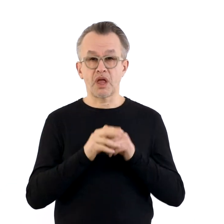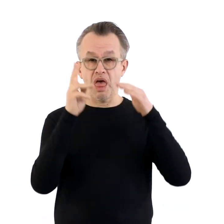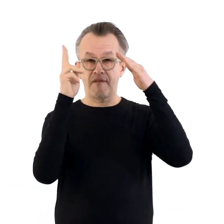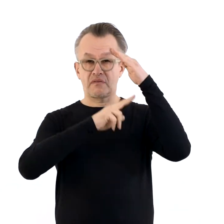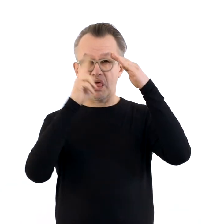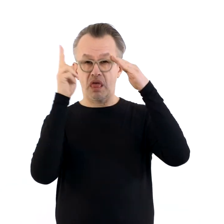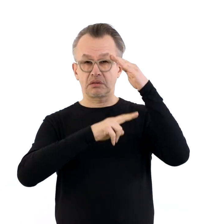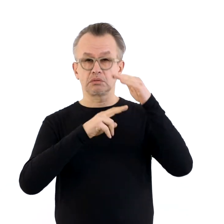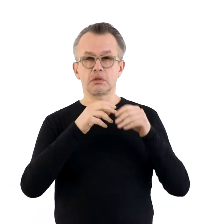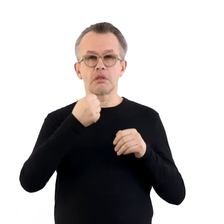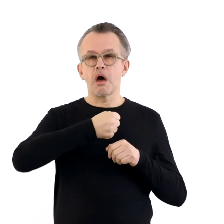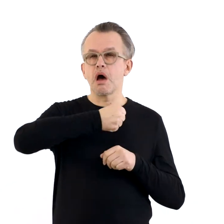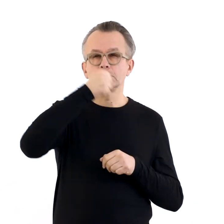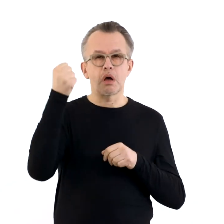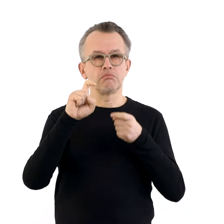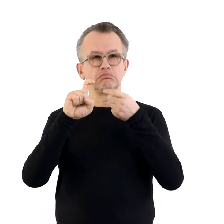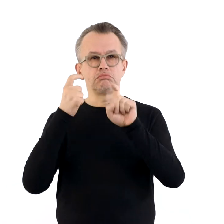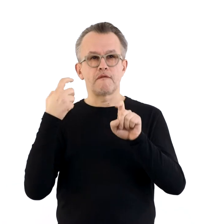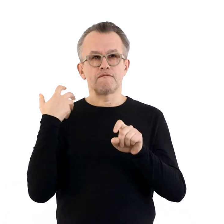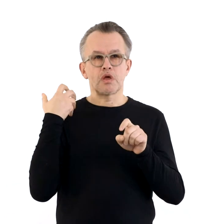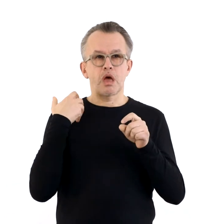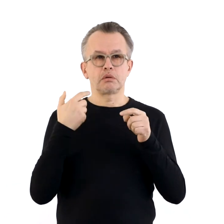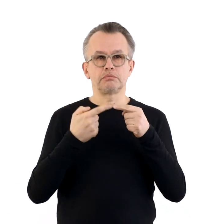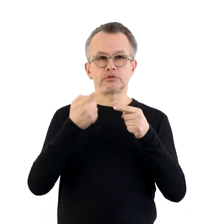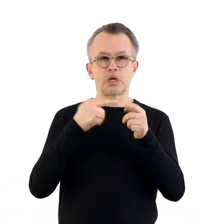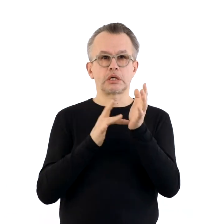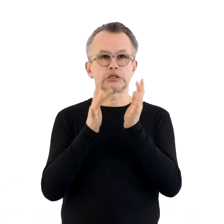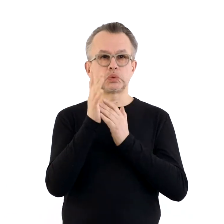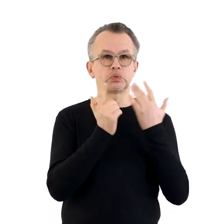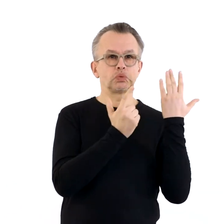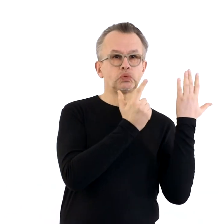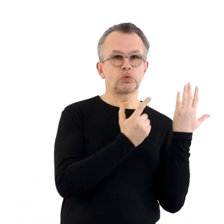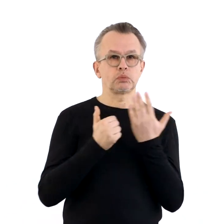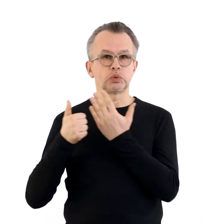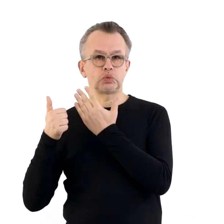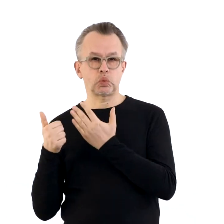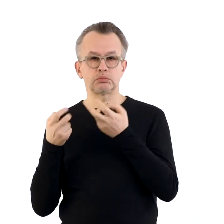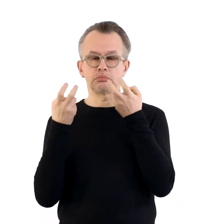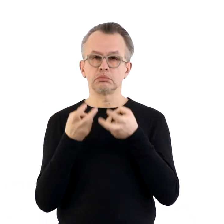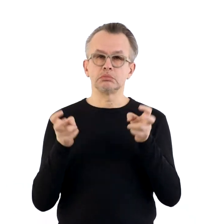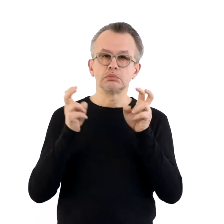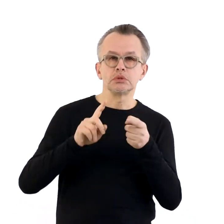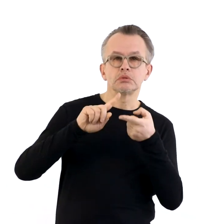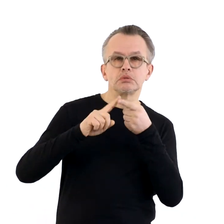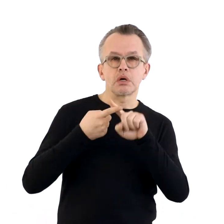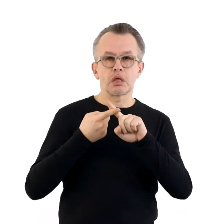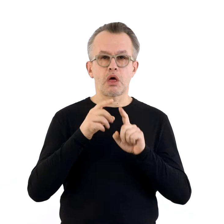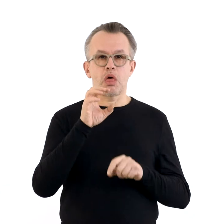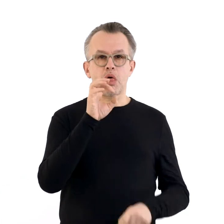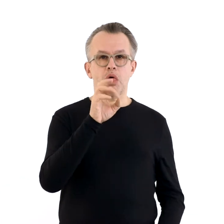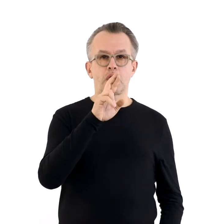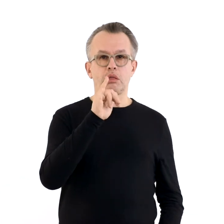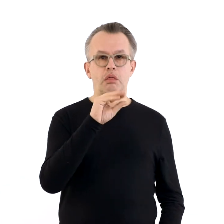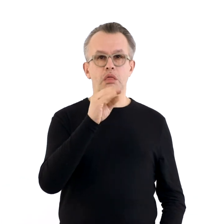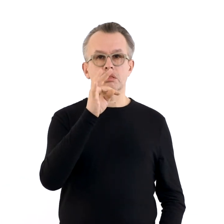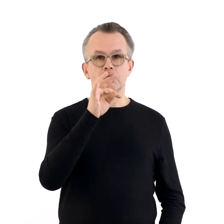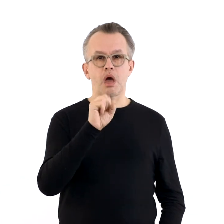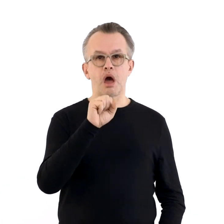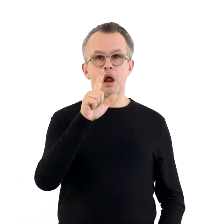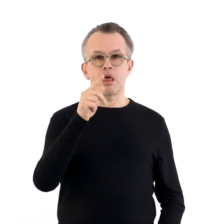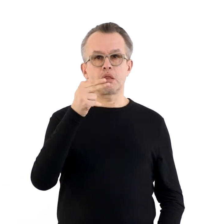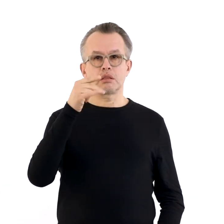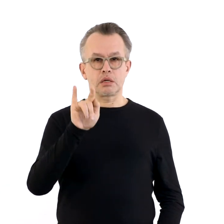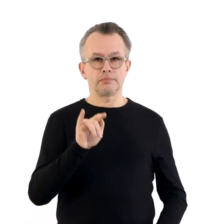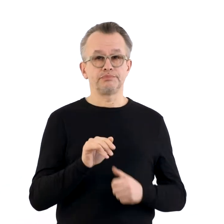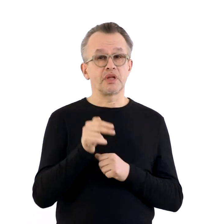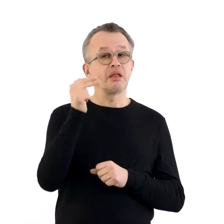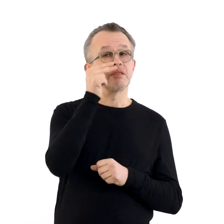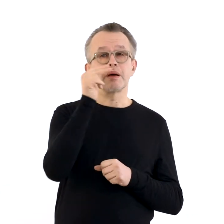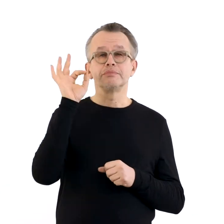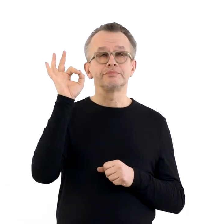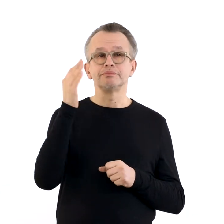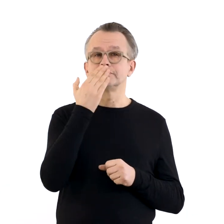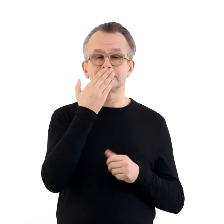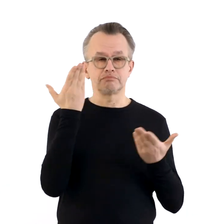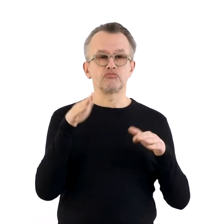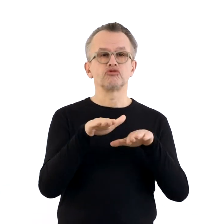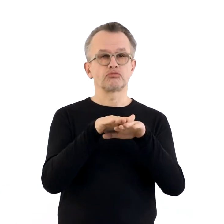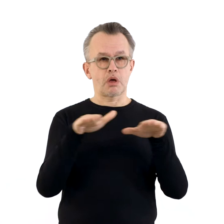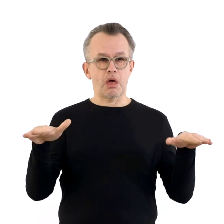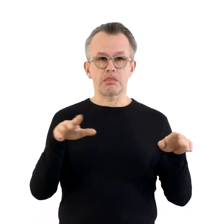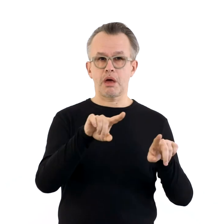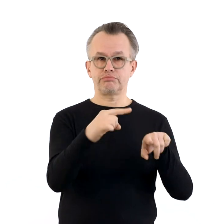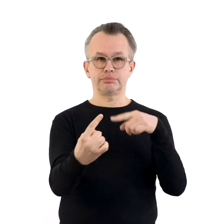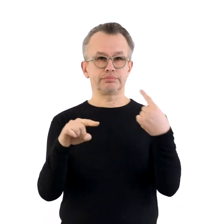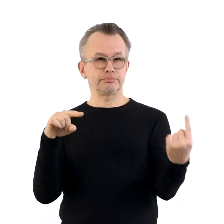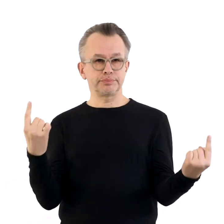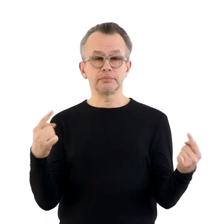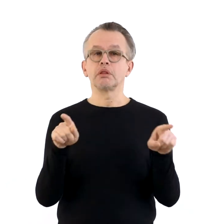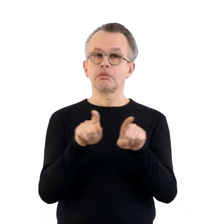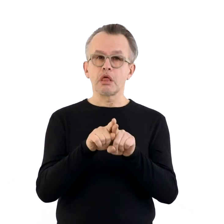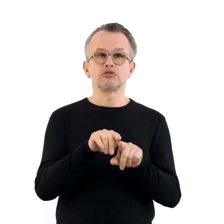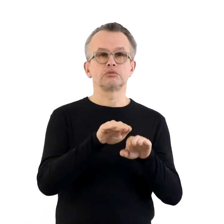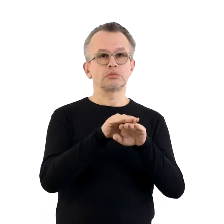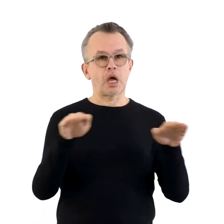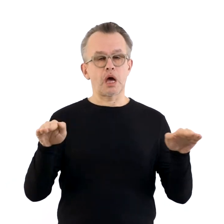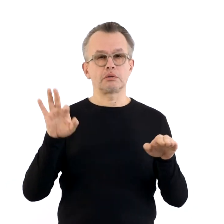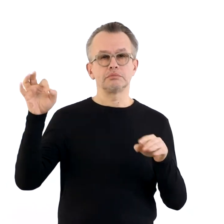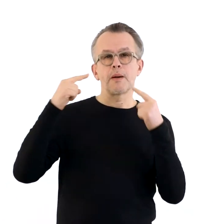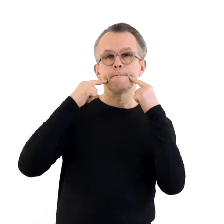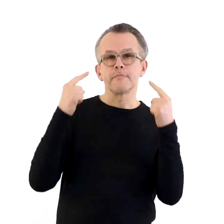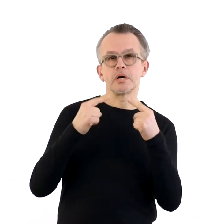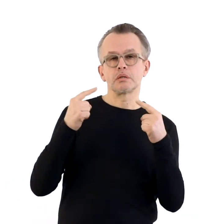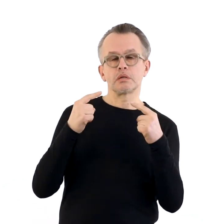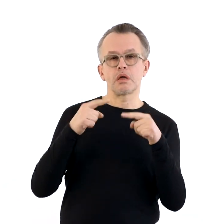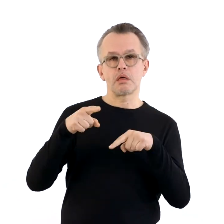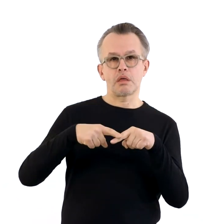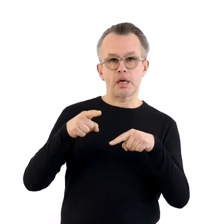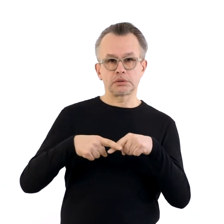Najstarsze, pochodzące aż z VII i VI w. p.n.e. są stworzone w stylu orientalnym, a ich tematyka to sceny rodzajowe i sceny z mitów greckich.